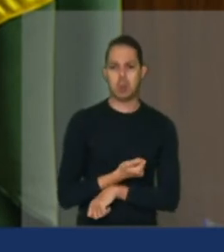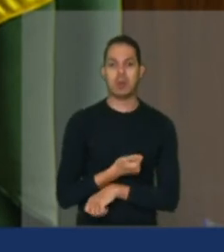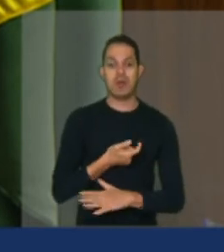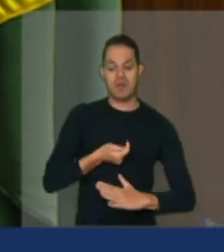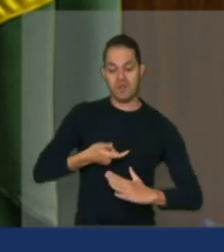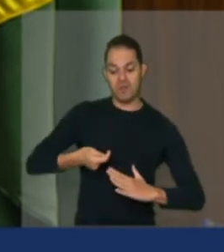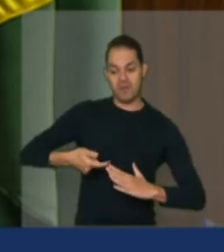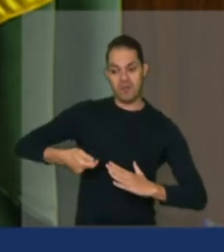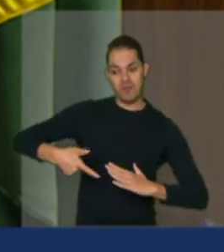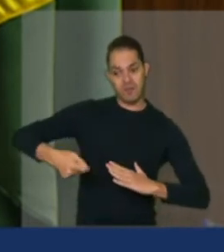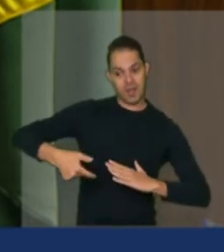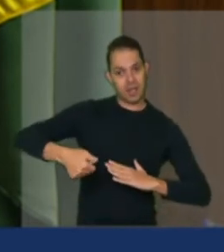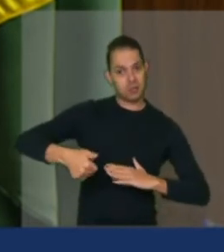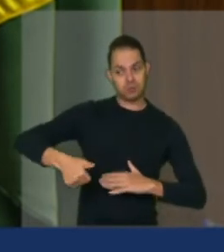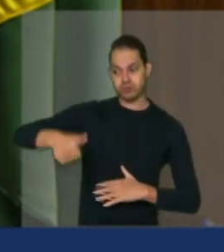É O CAMPEÃO DAS FAKE NEWS.